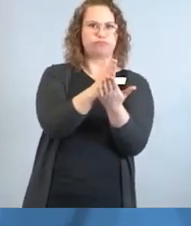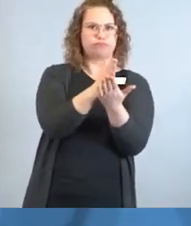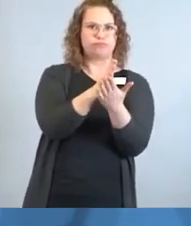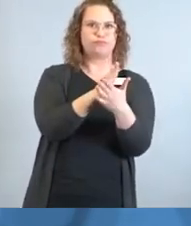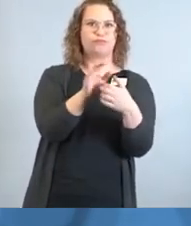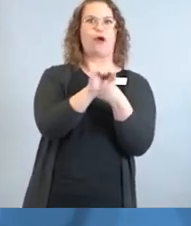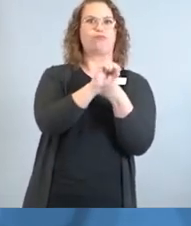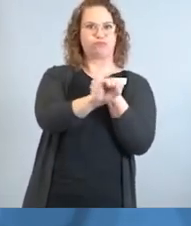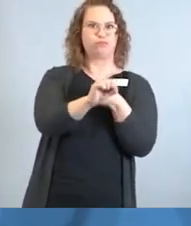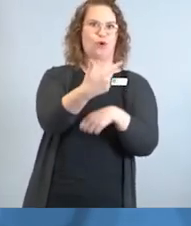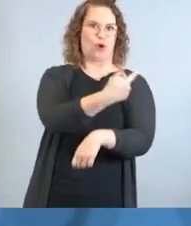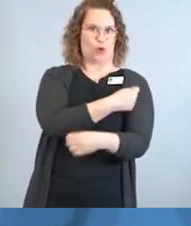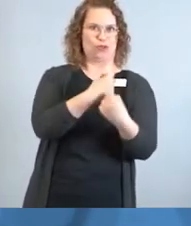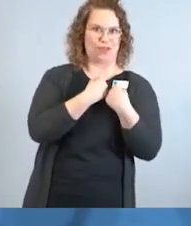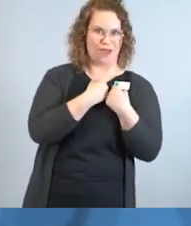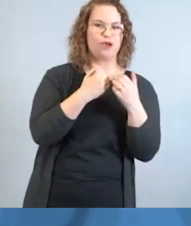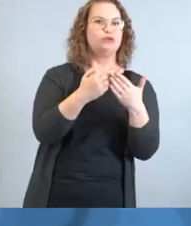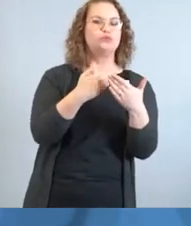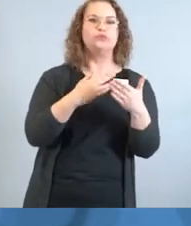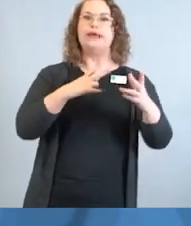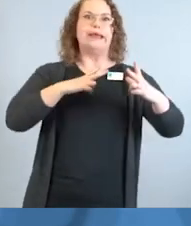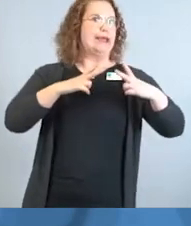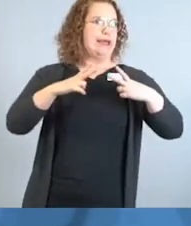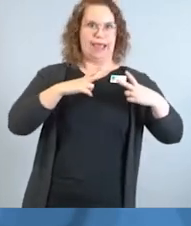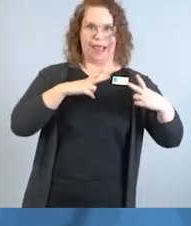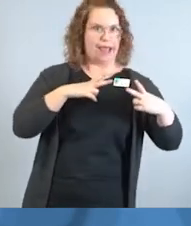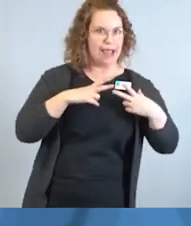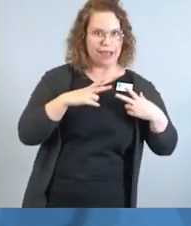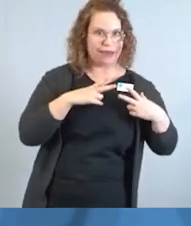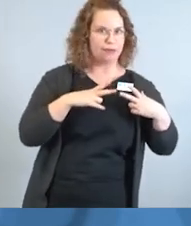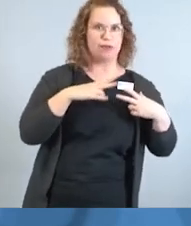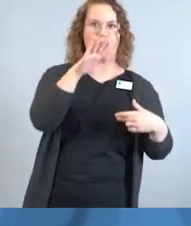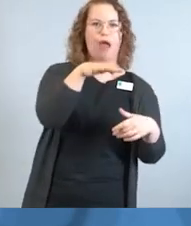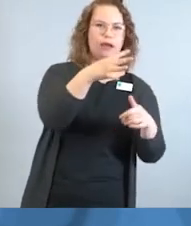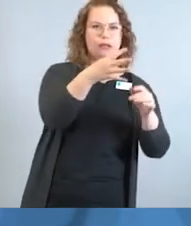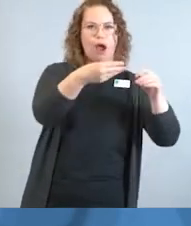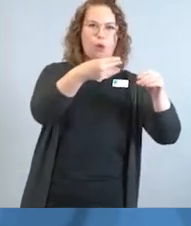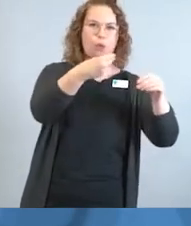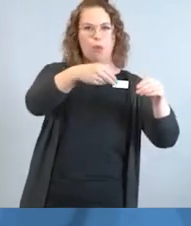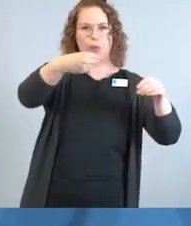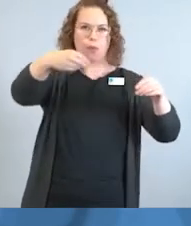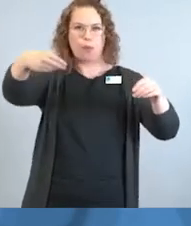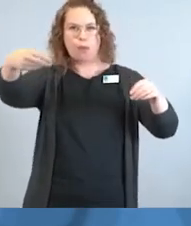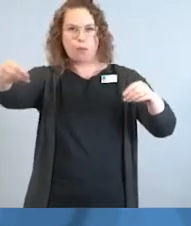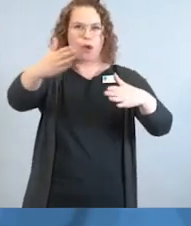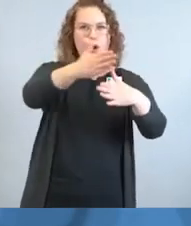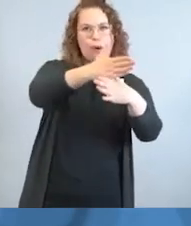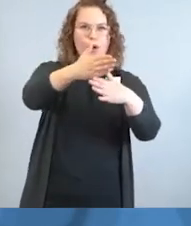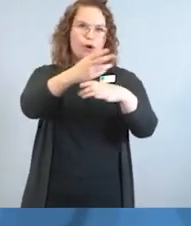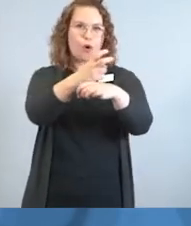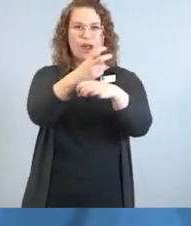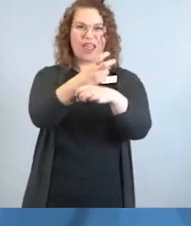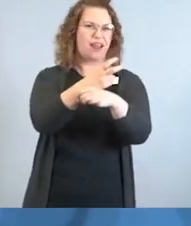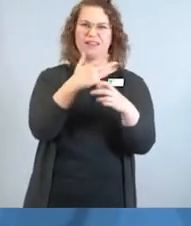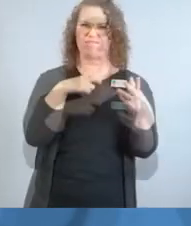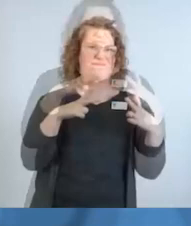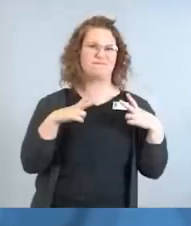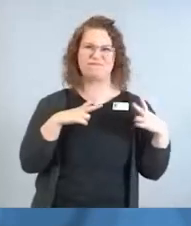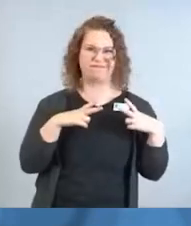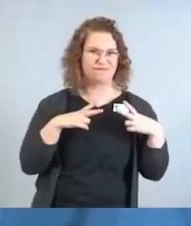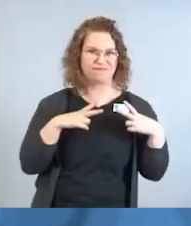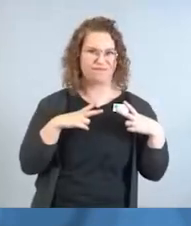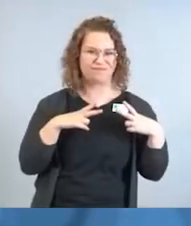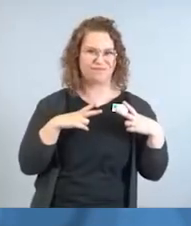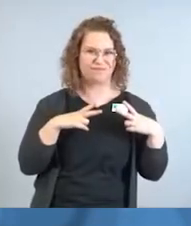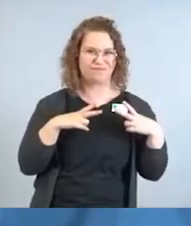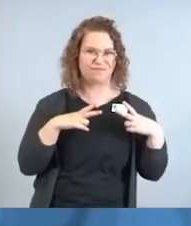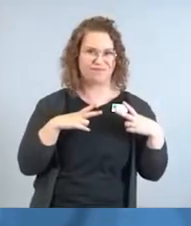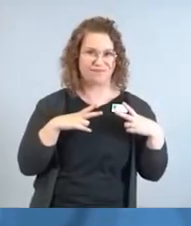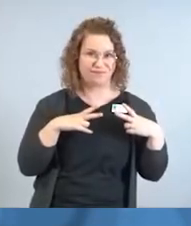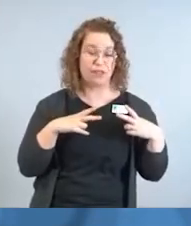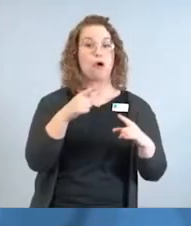Ei ollut aikaa kokeilla erilaisia aikatauluja, 2 viikkoa, 4 viikkoa, 8 viikkoa, puoli vuotta, mitä olisi ehkä rauhan aikana tehty.